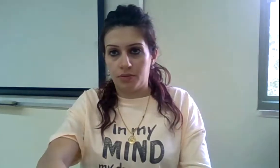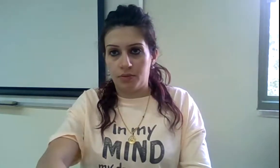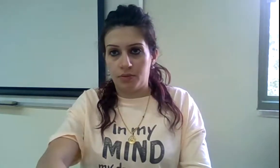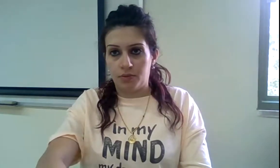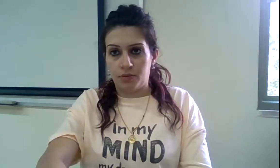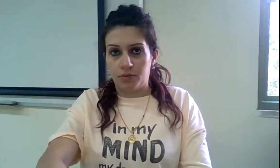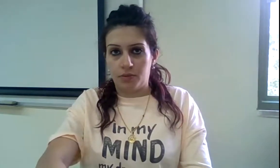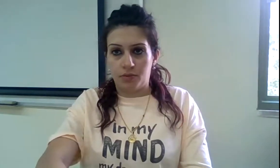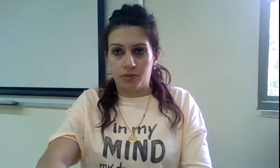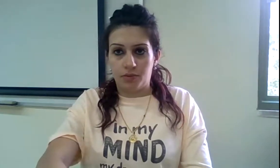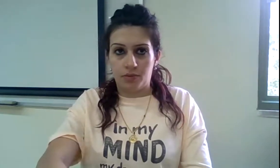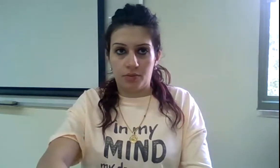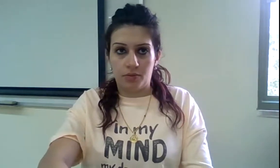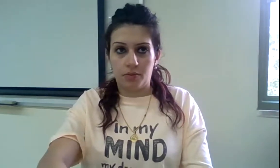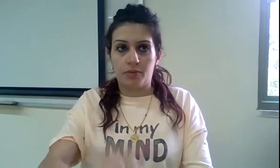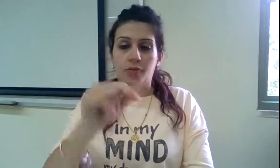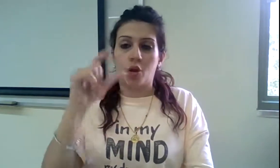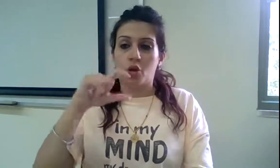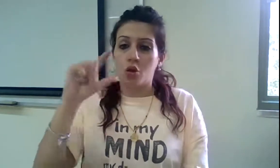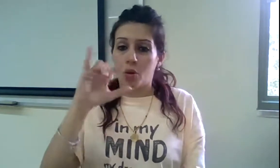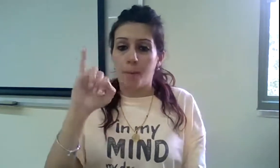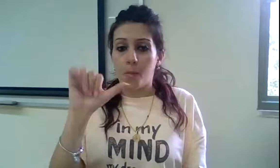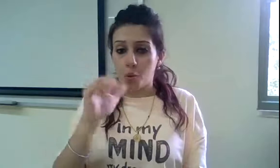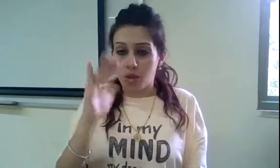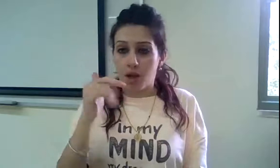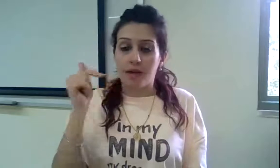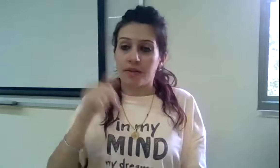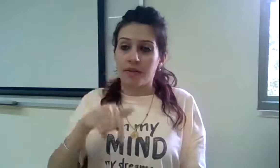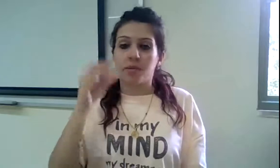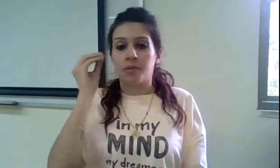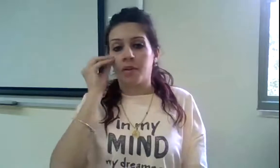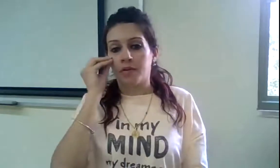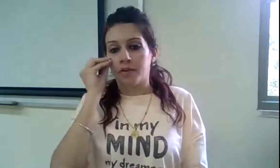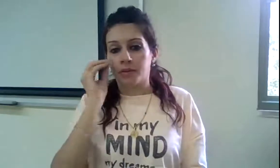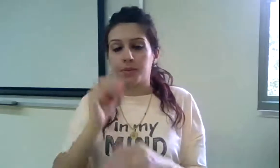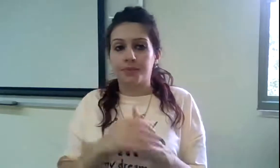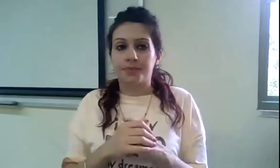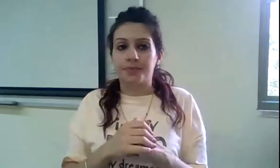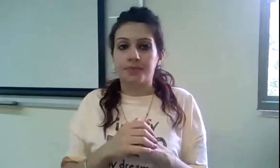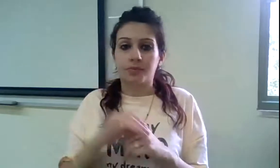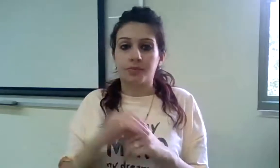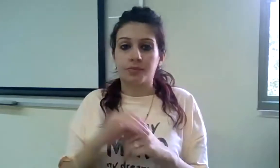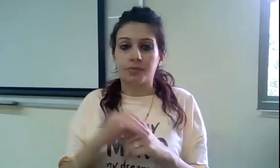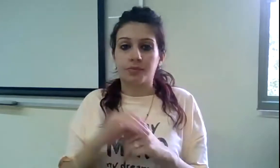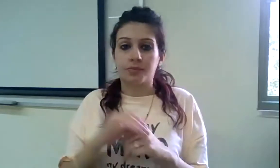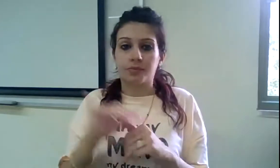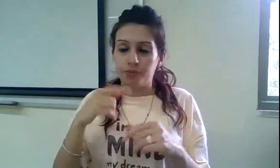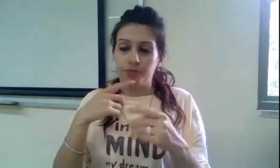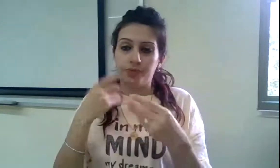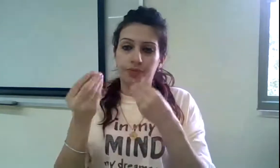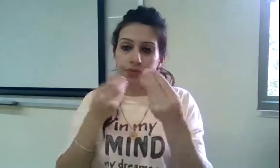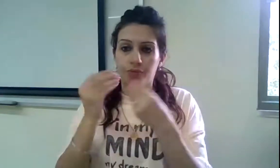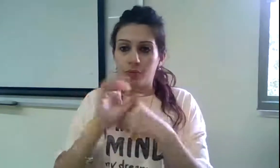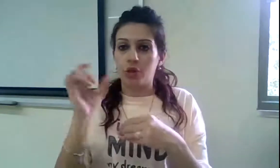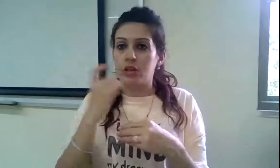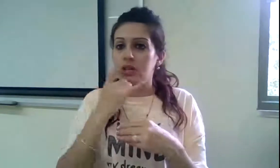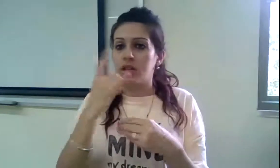حيث سيستعرض دكتور موسى في مؤتمر اليوم بعض محاور الاستراتيجية العشرية للتعليم الدامج